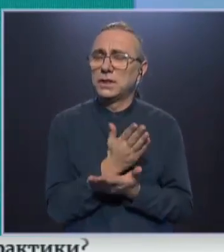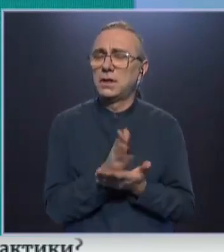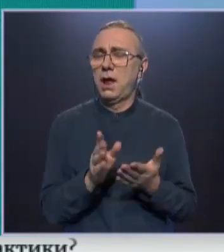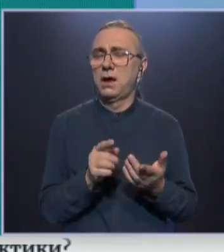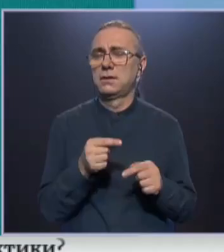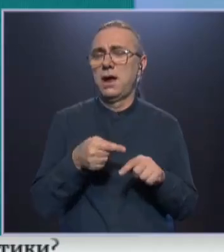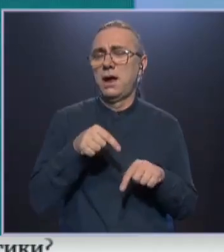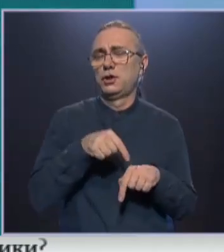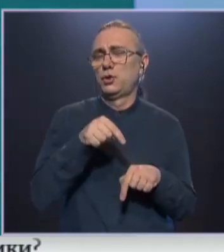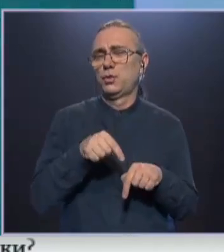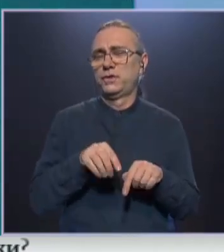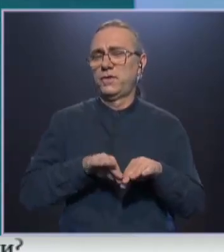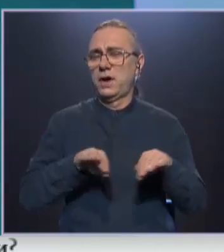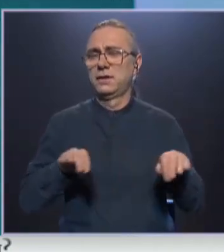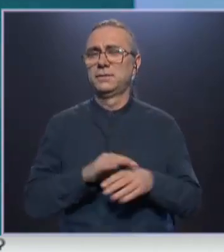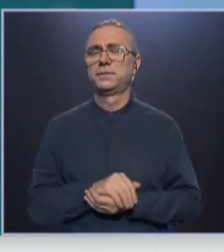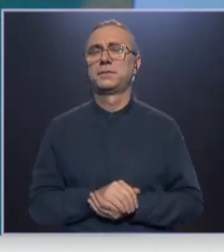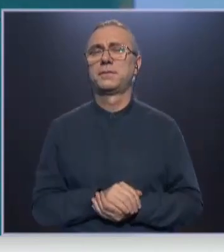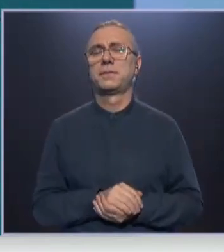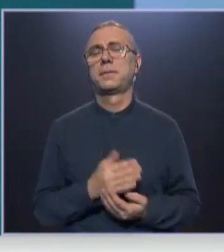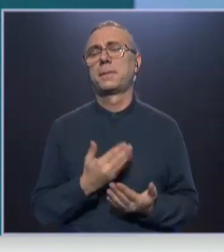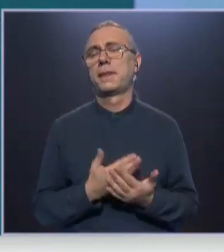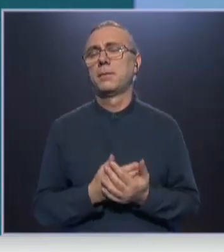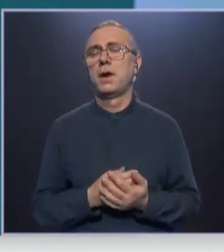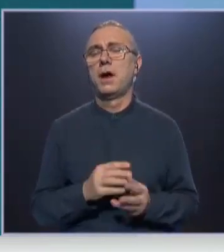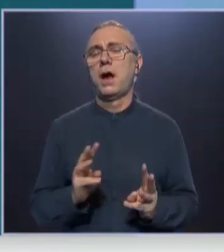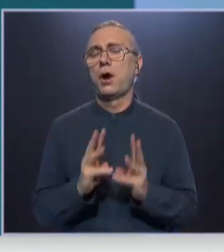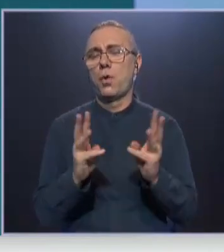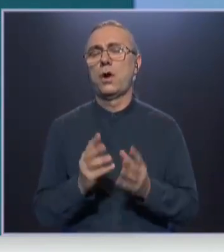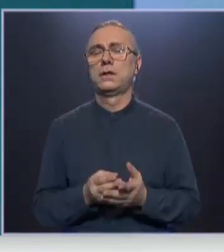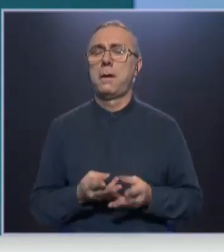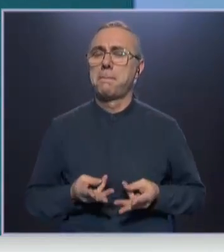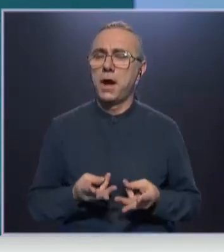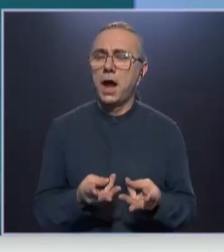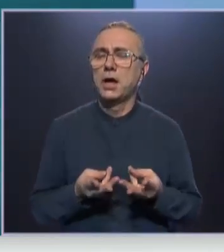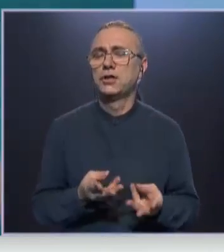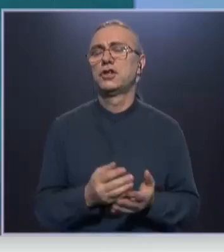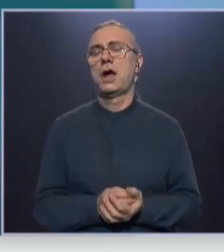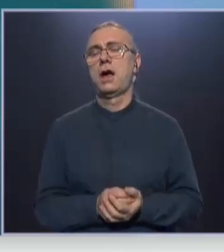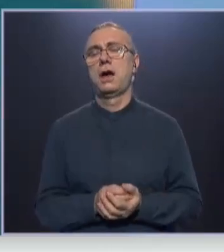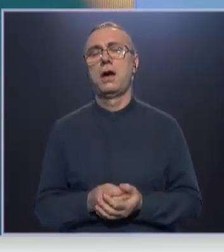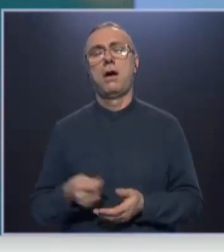главная причина чтобы хлеб спечь и баньку затопить но в печке но в своём месте а если разведешь посреди